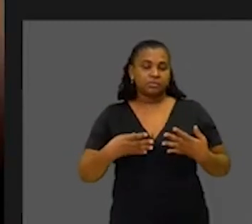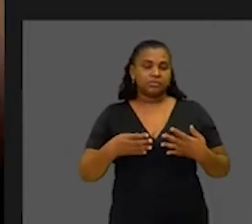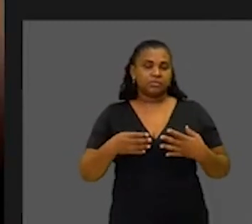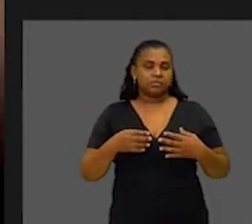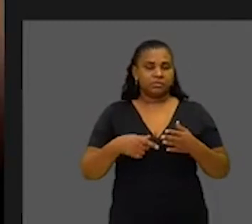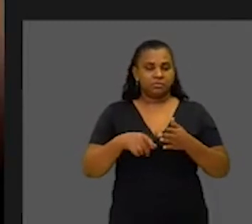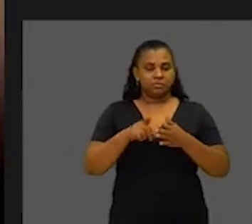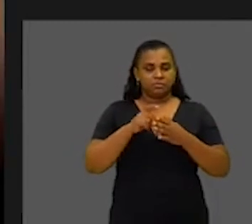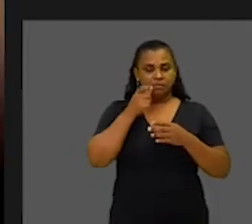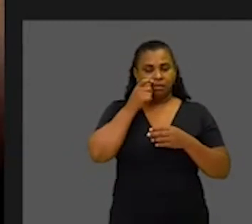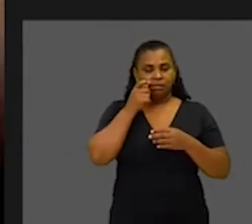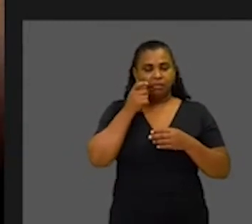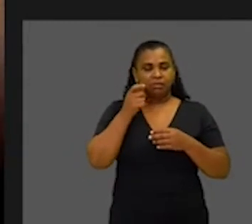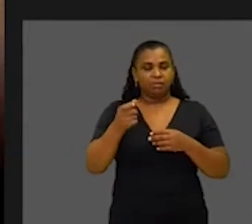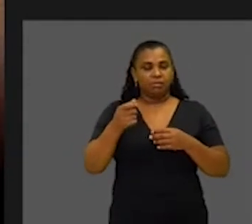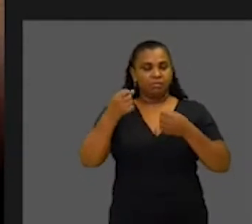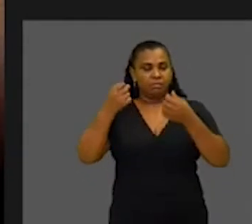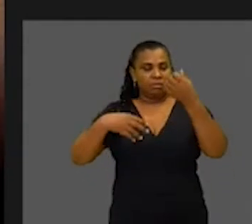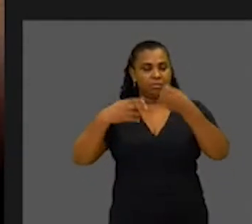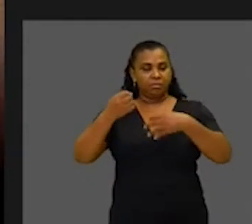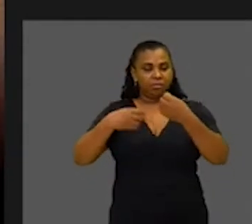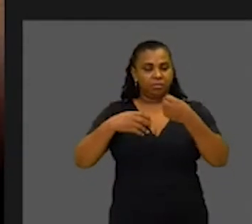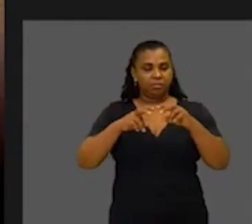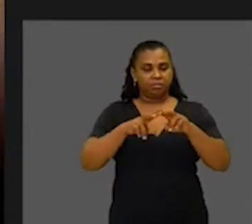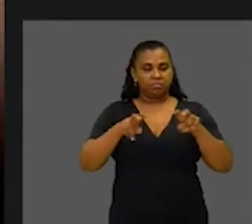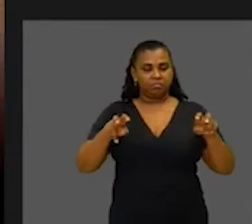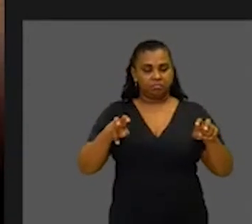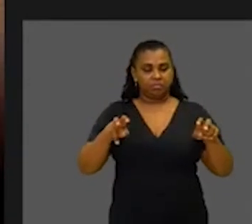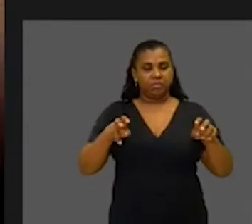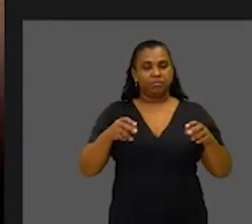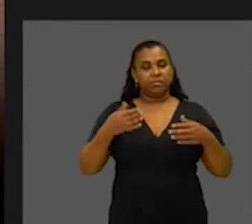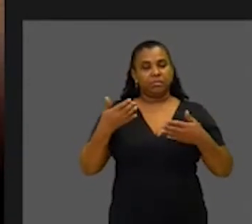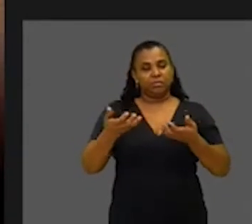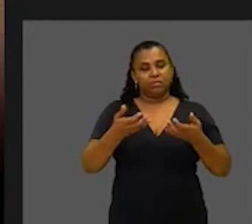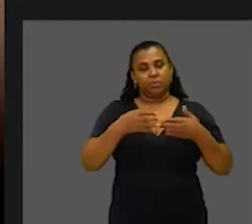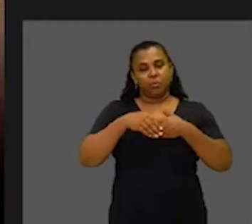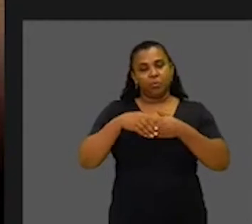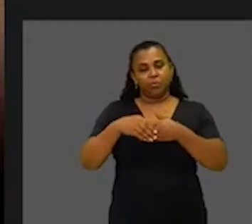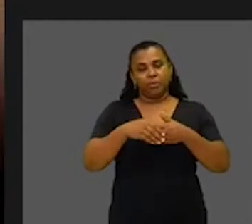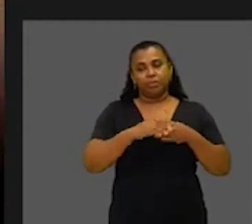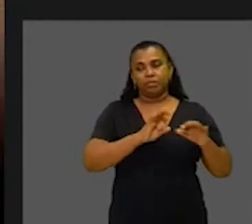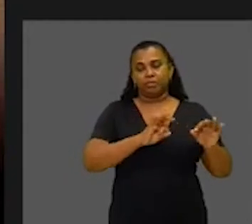na casa de nesse painel Principalmente eu queria cumprimentar o organização do evento não é na